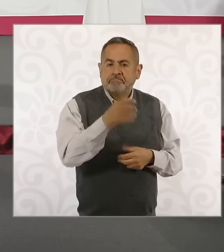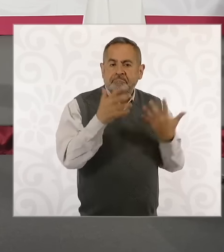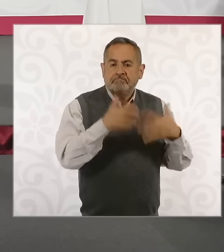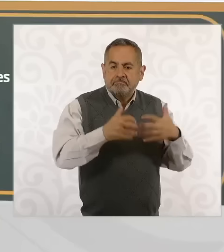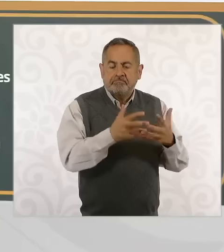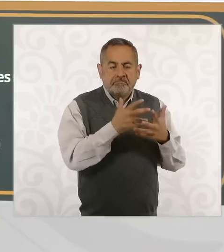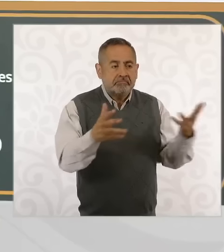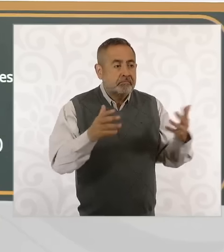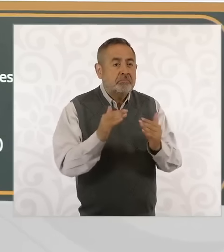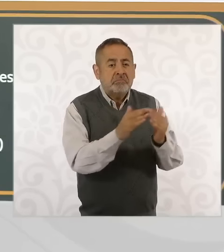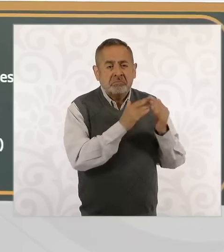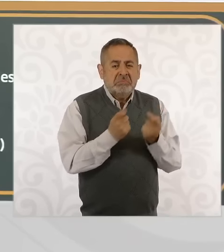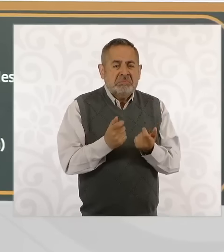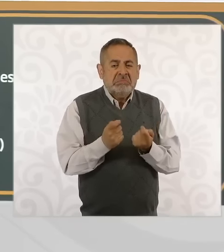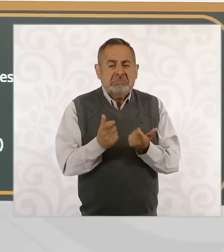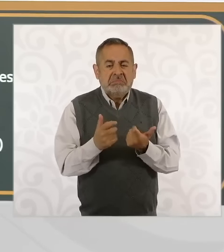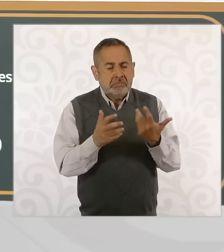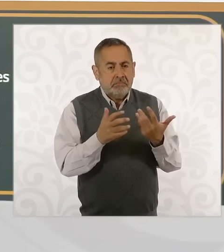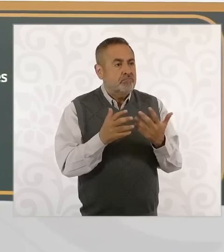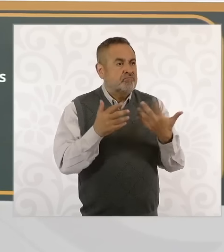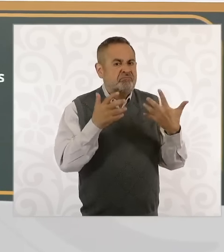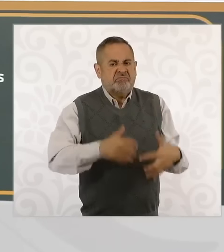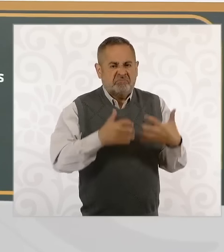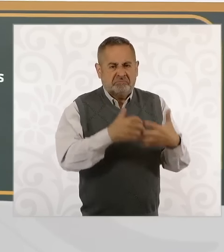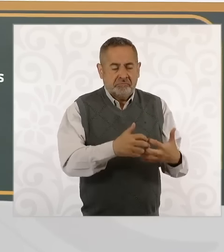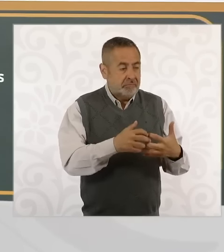poca vivienda o no hay vivienda, lo cual quiere decir que todos los trabajadores que llegan a